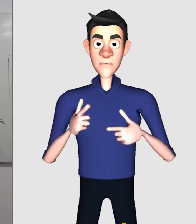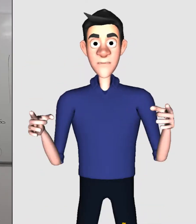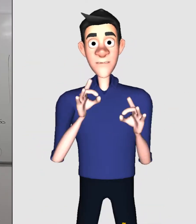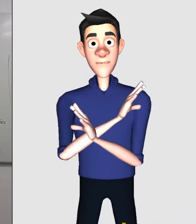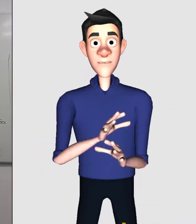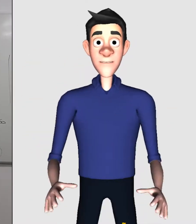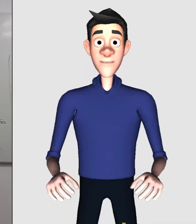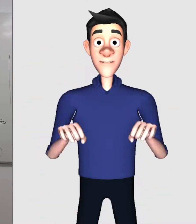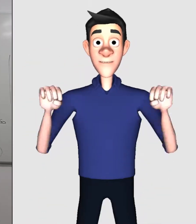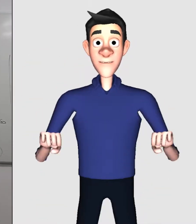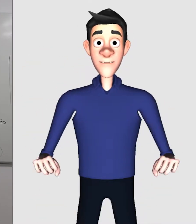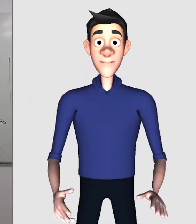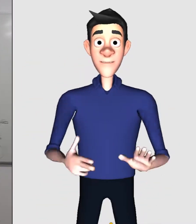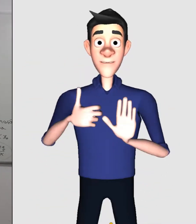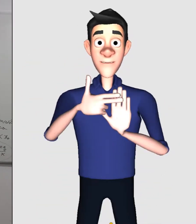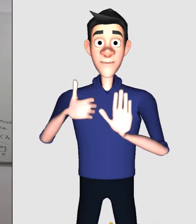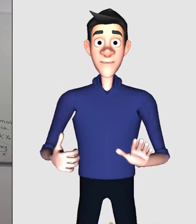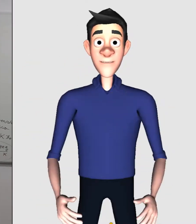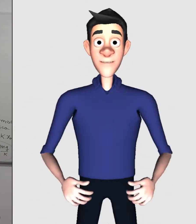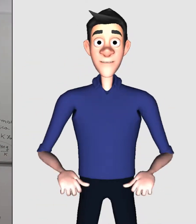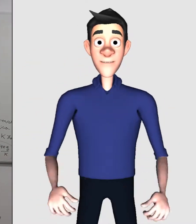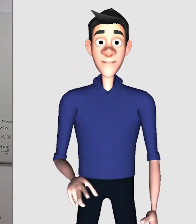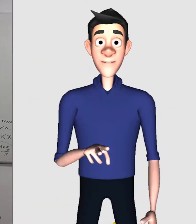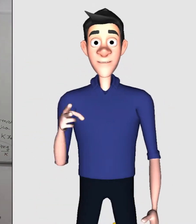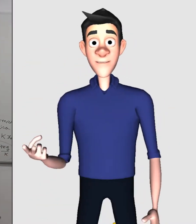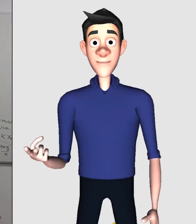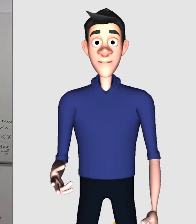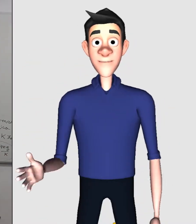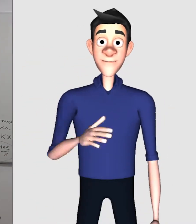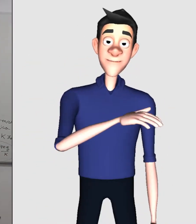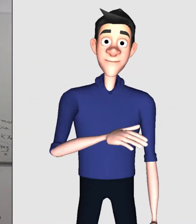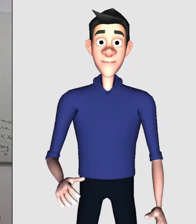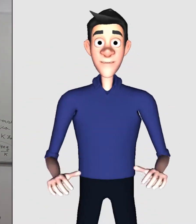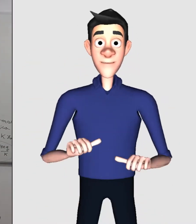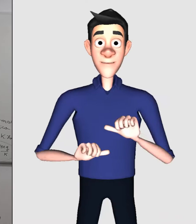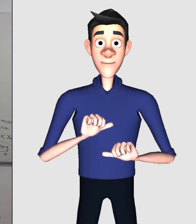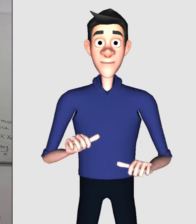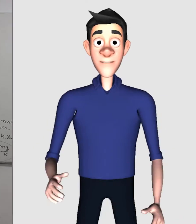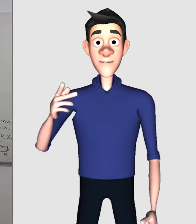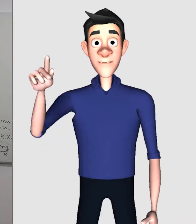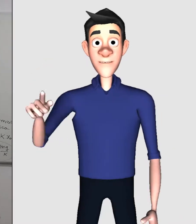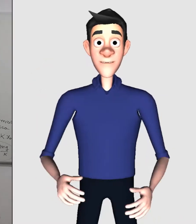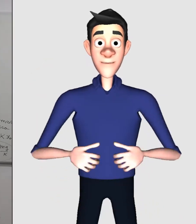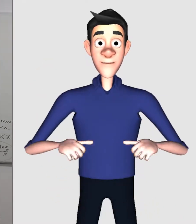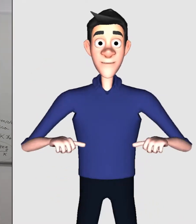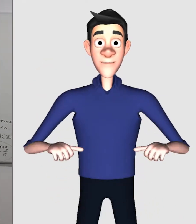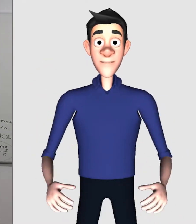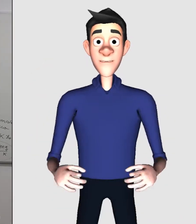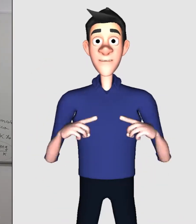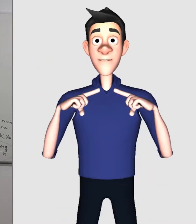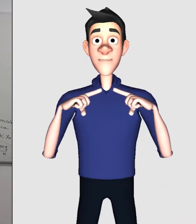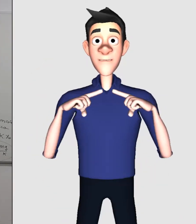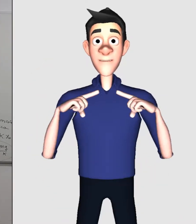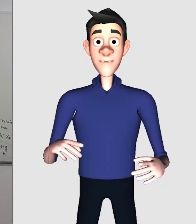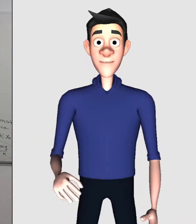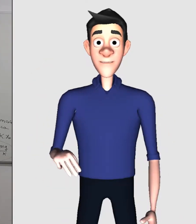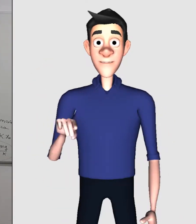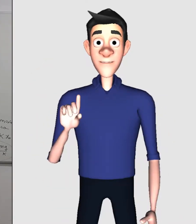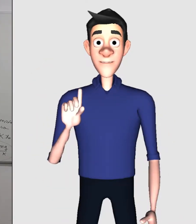O que precisamos saber agora, porque vamos ter uma posição inicial conferida Mas não é só isso que vai acontecer